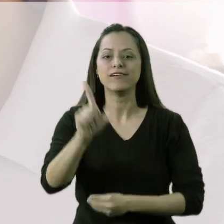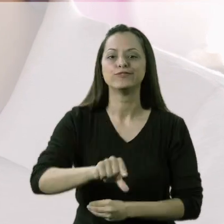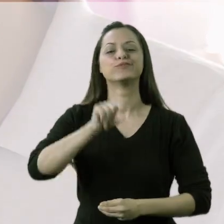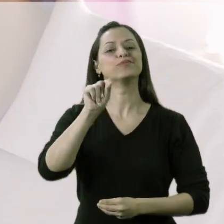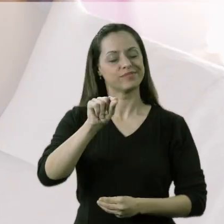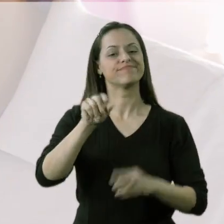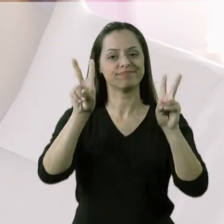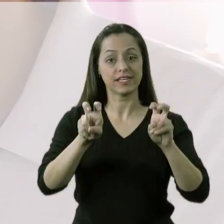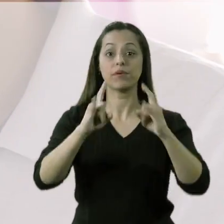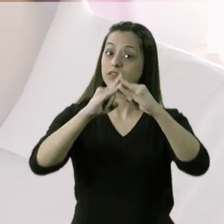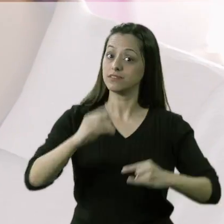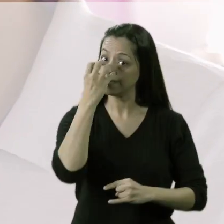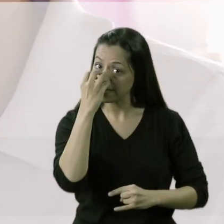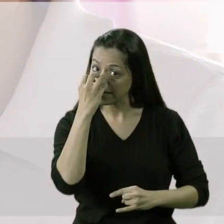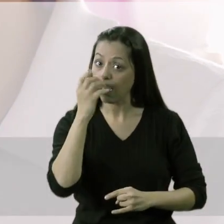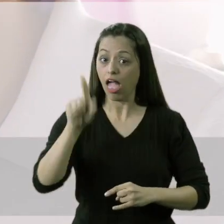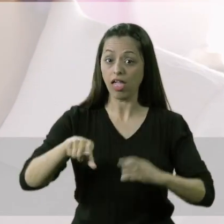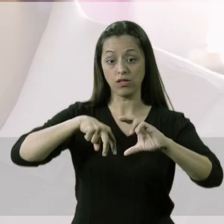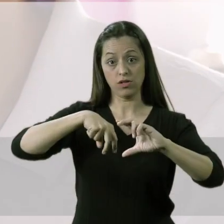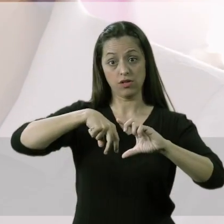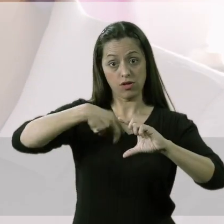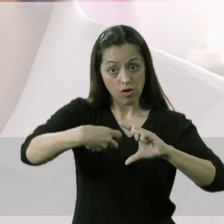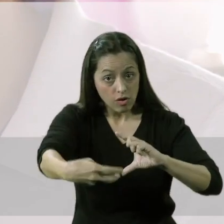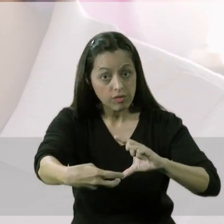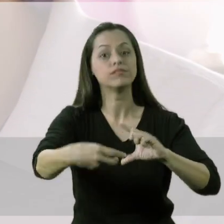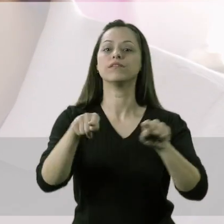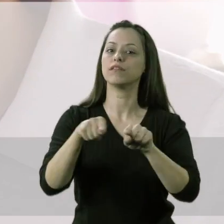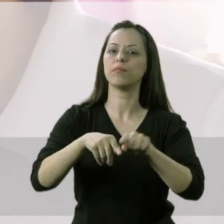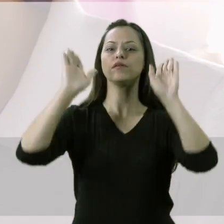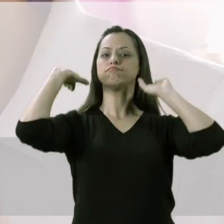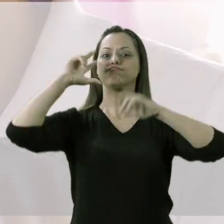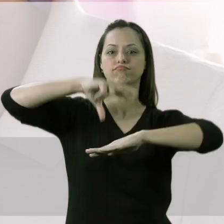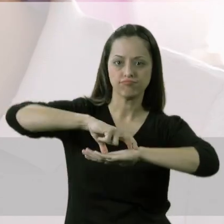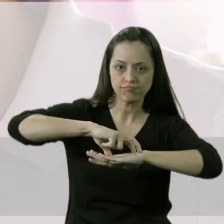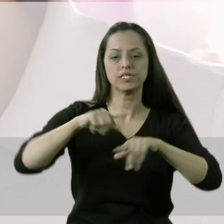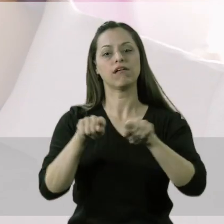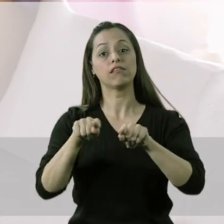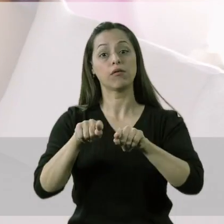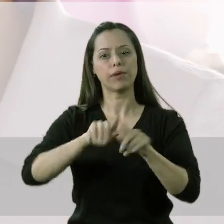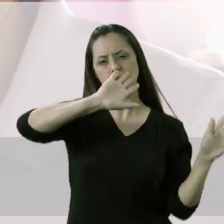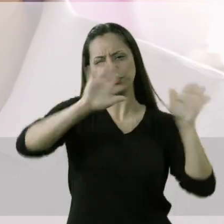a gente resolveu abordar a questão da atividade circense, que é a ginástica circense. Nela entram os movimentos básicos de rolamento,